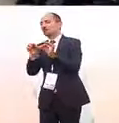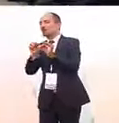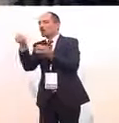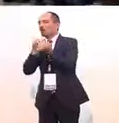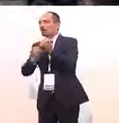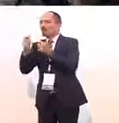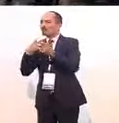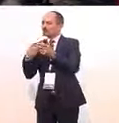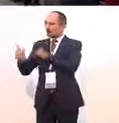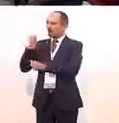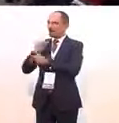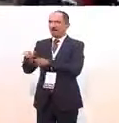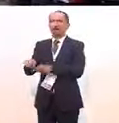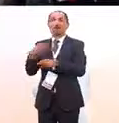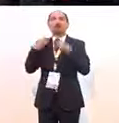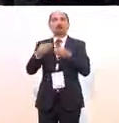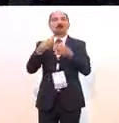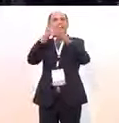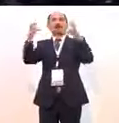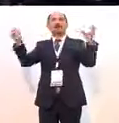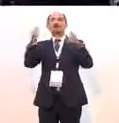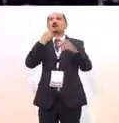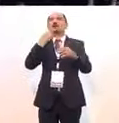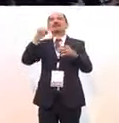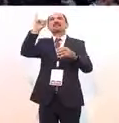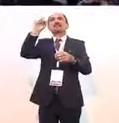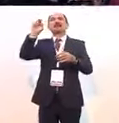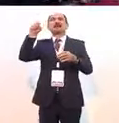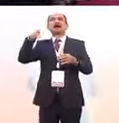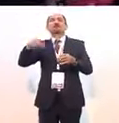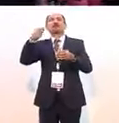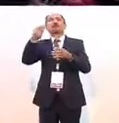Perché per anni gli imprenditori ci hanno detto l’Irap costo del lavoro va eliminata: